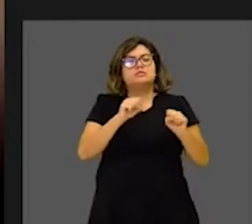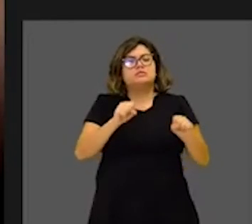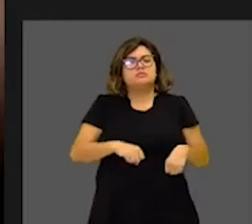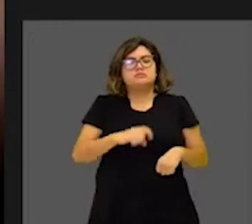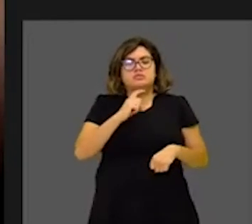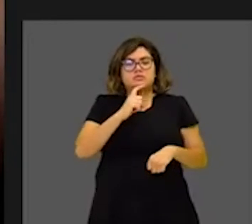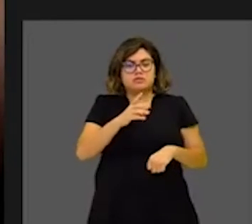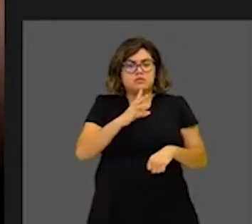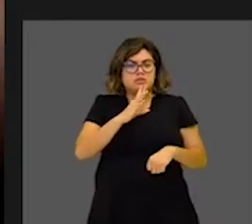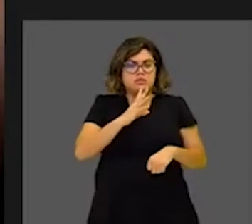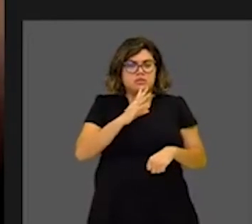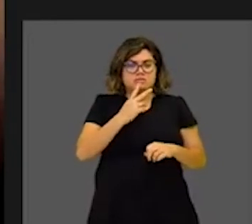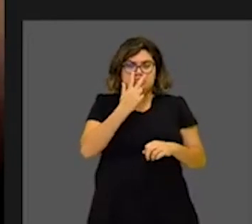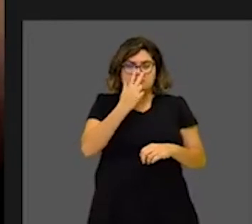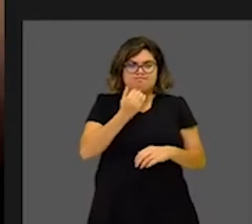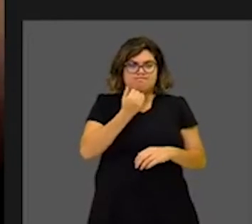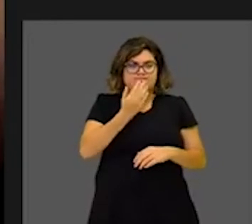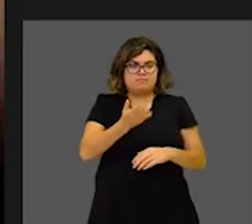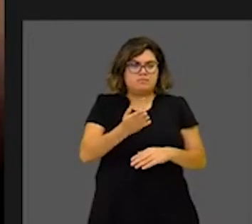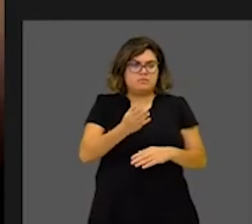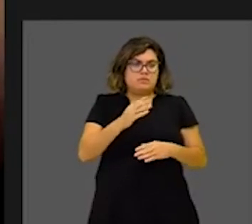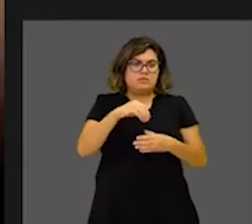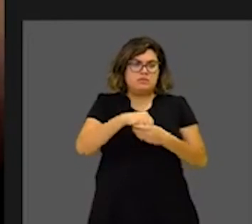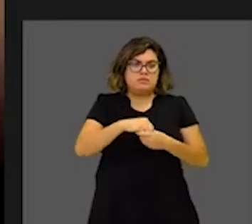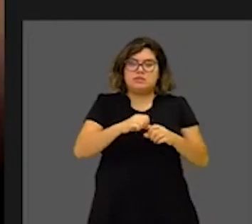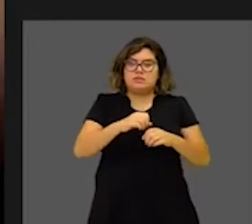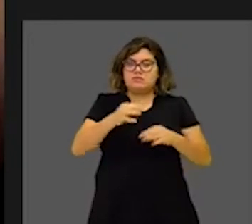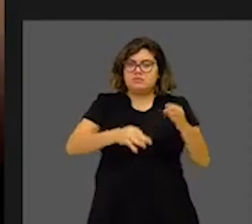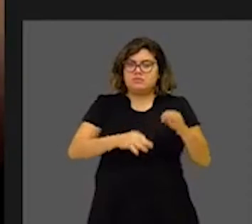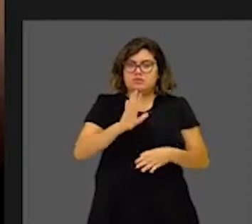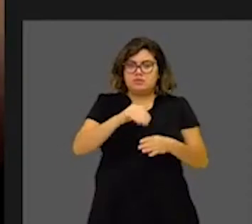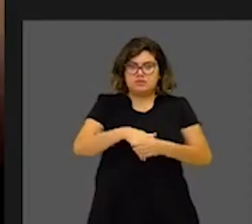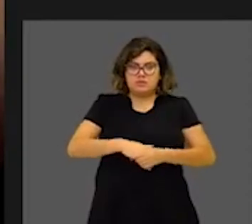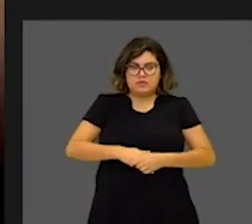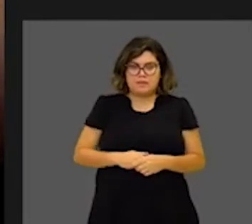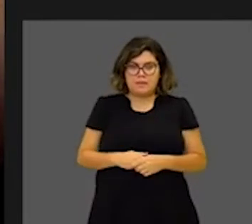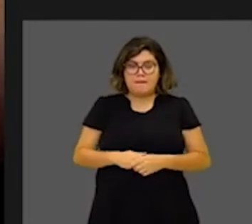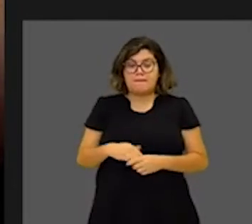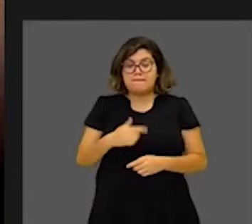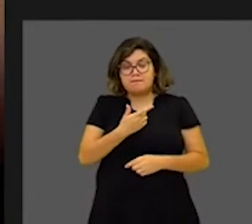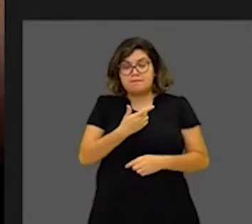a lei Inclusive a justiça eleitoral é uma outra outro ponto que me preocupa bastante com relação